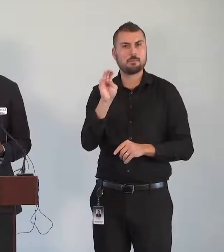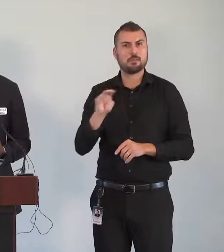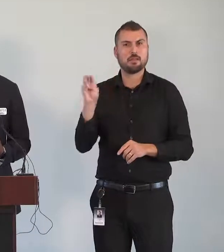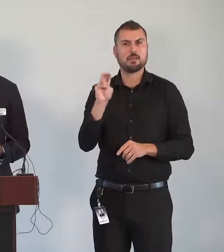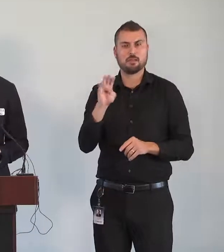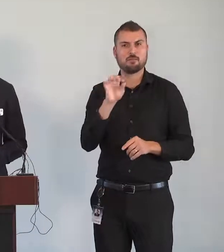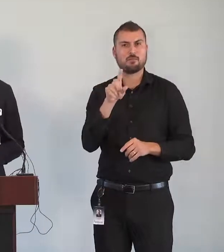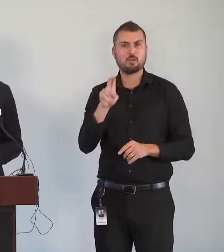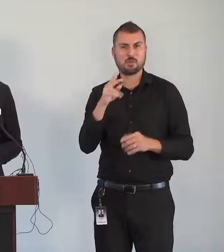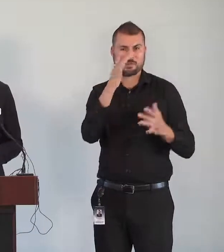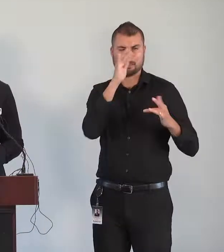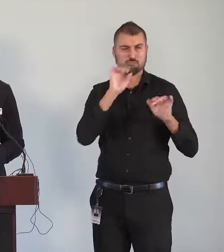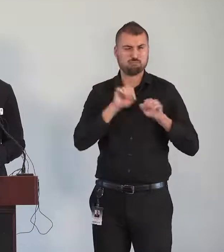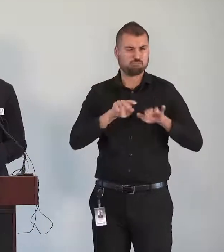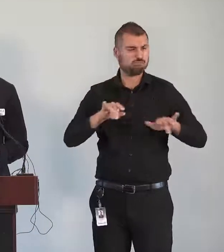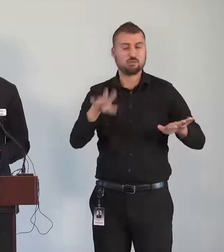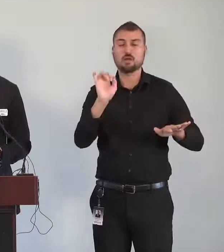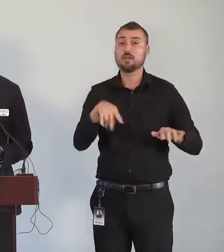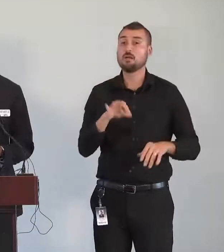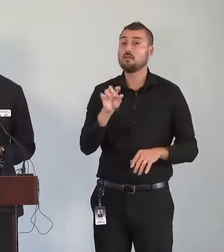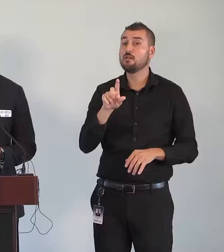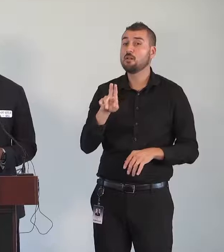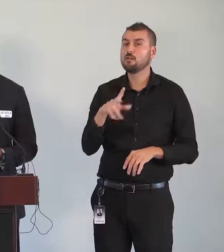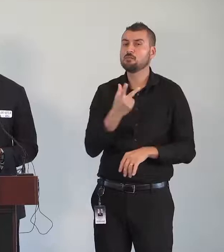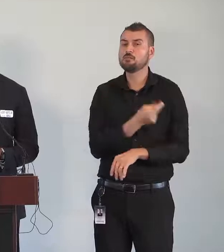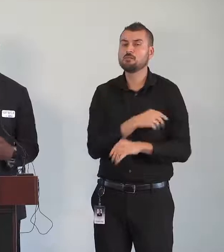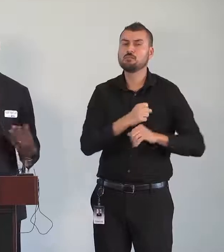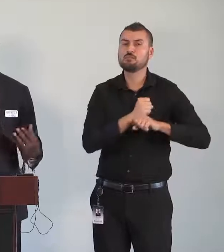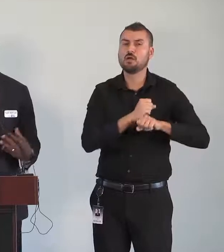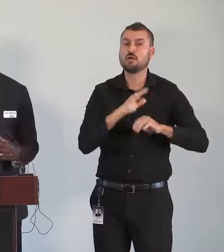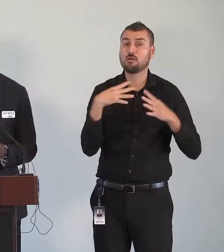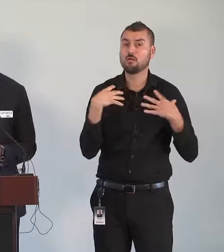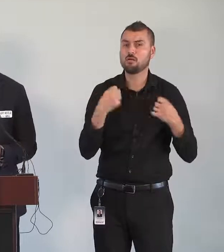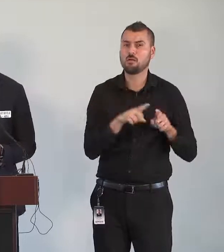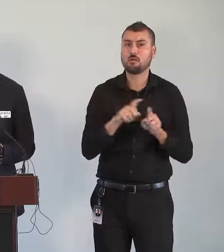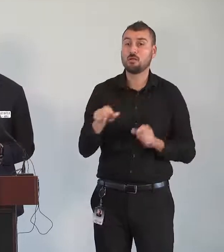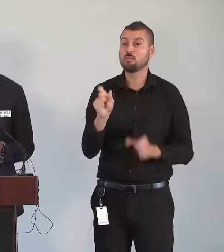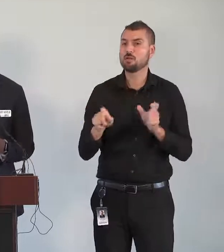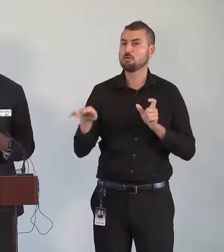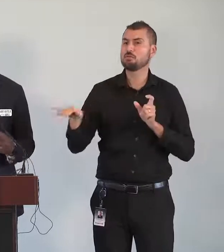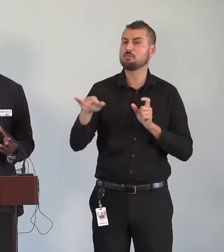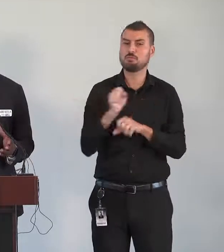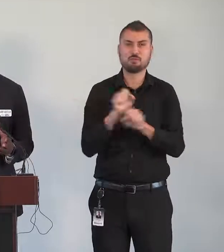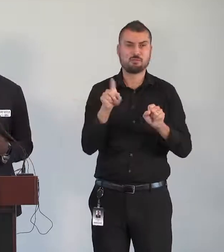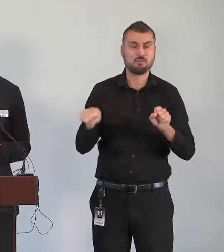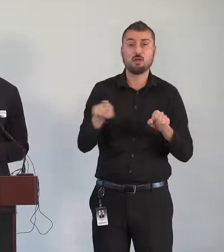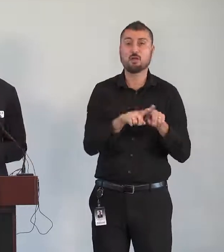una vacuna contra la gripe protege su salud y el bienestar de quienes lo rodean personas con